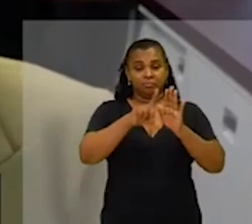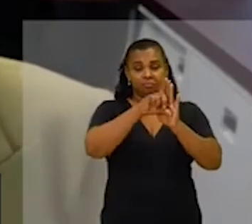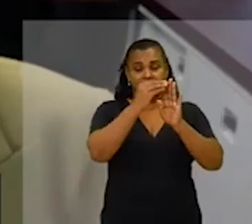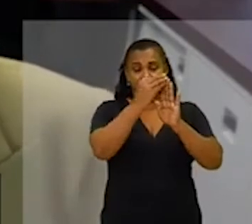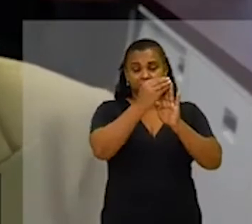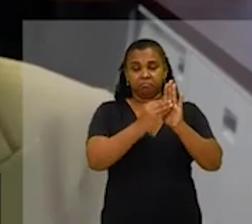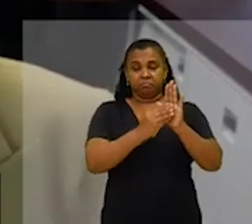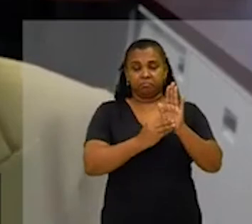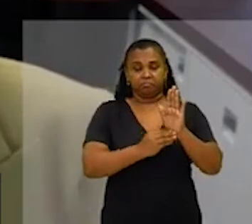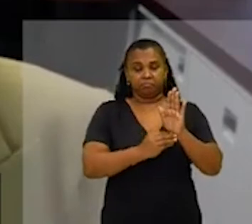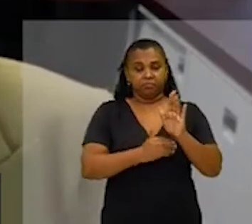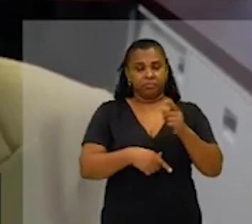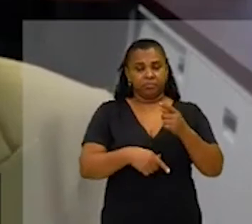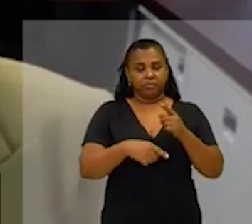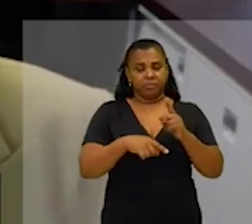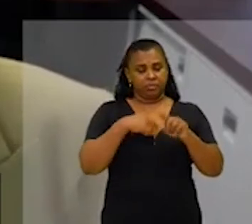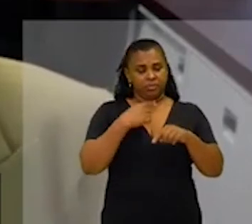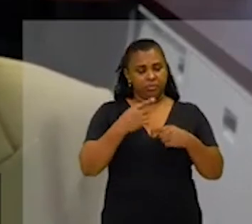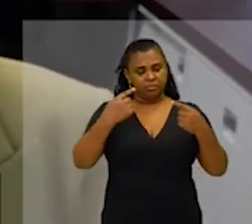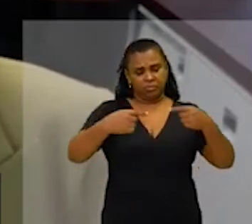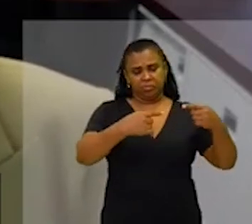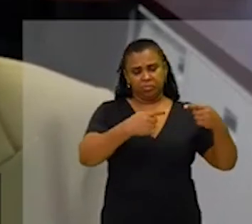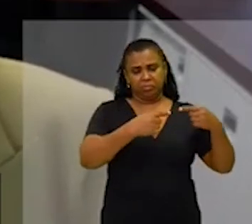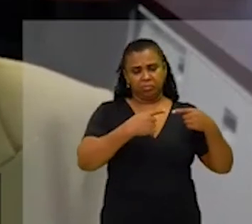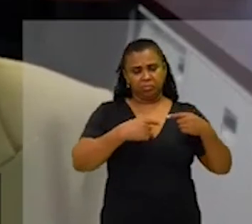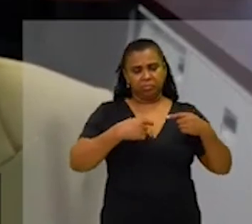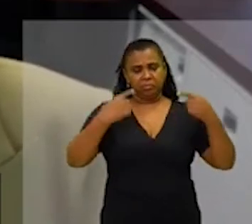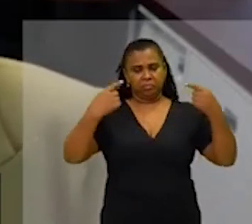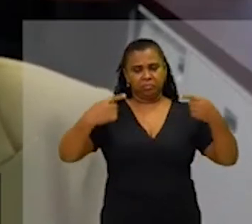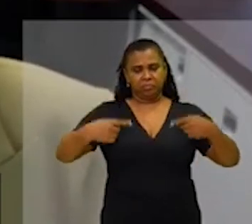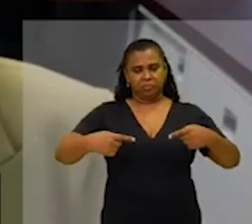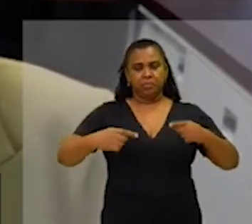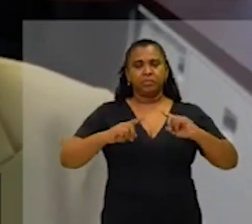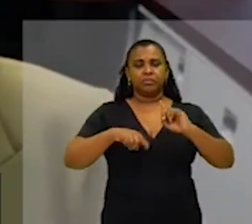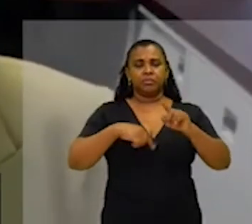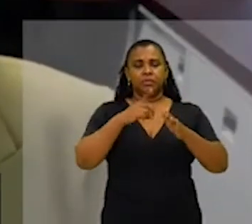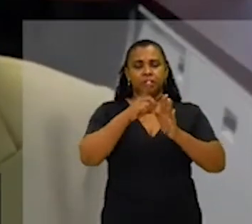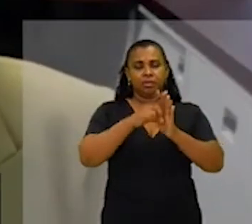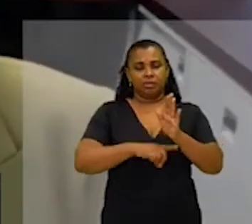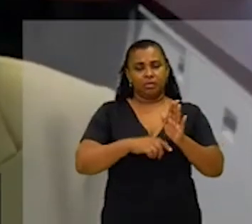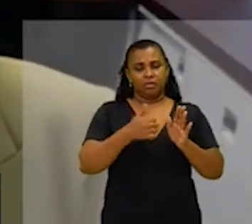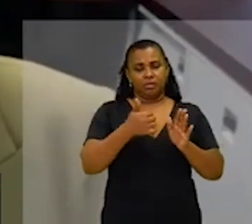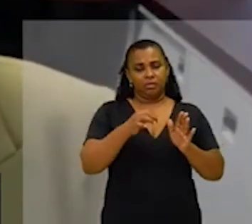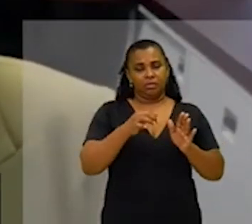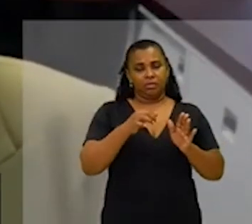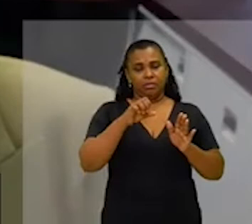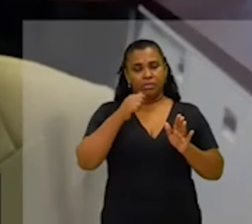de muita disputa e discussão doutrinária pelo decreto de 104 porque havia uma redação na área